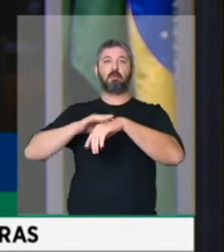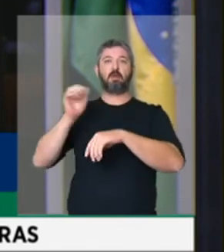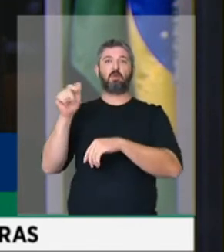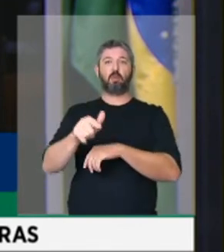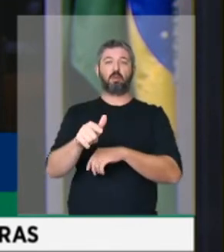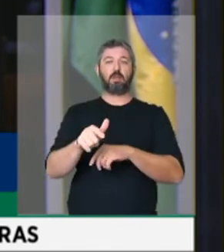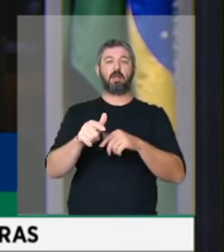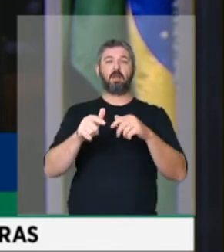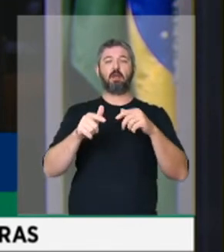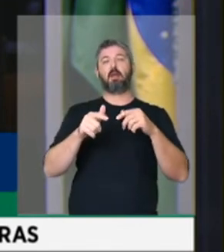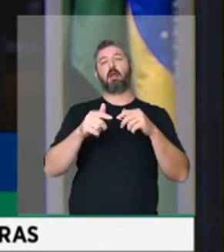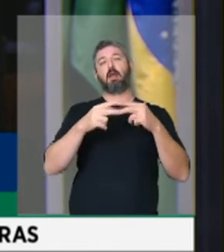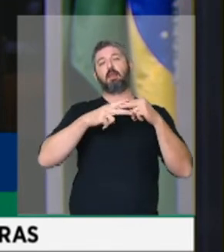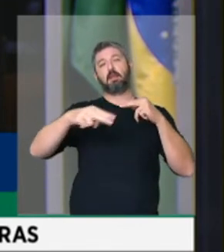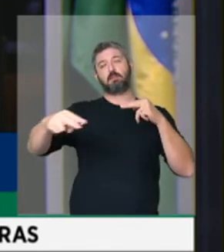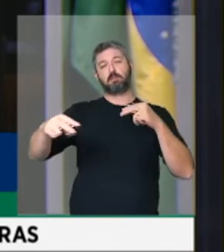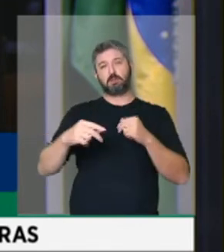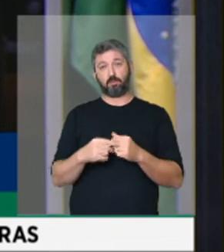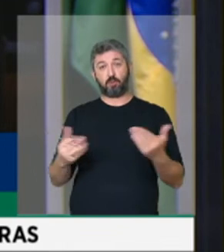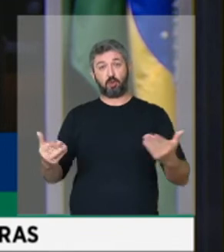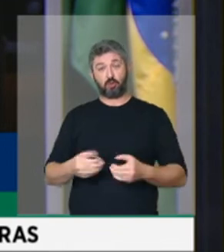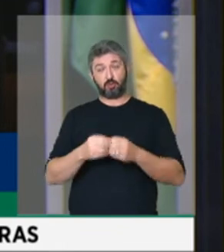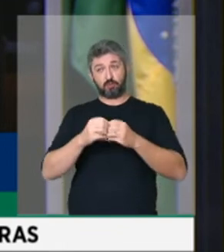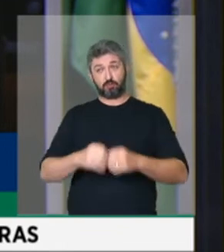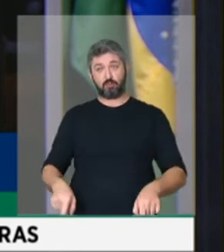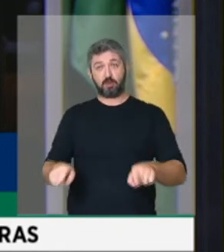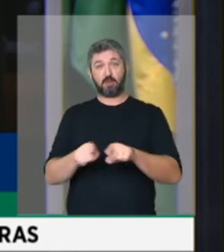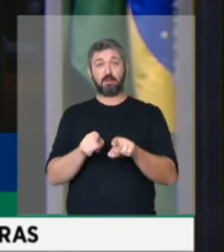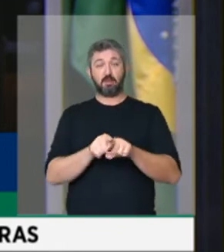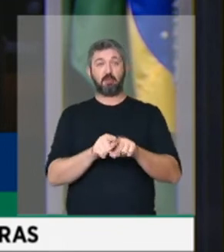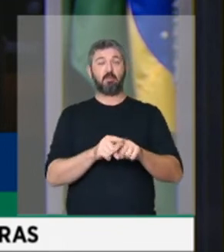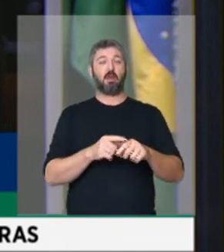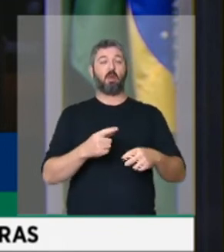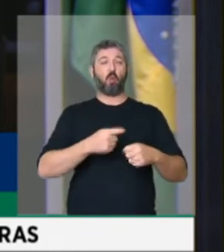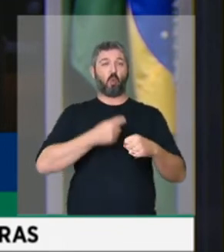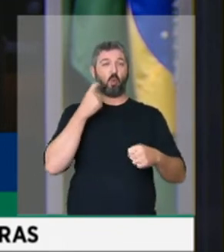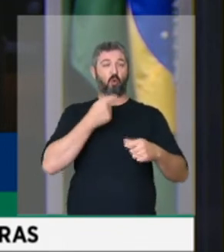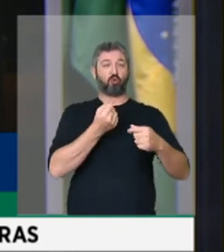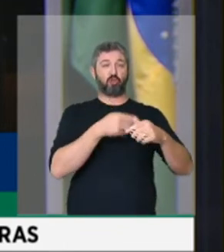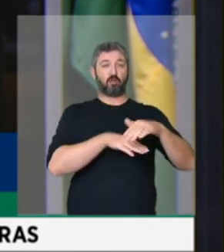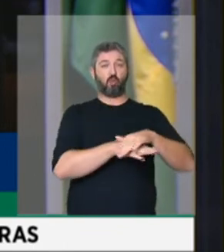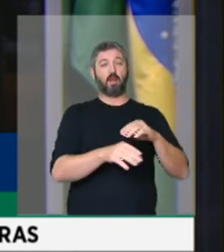TRANSMISSÃO E ATUALMENTE AMEAÇAM A CAPACIDADE DE CAIXA DA EMPRESA. ENTENDEMOS QUE FATORES SÃO SUFICIENTES PARA